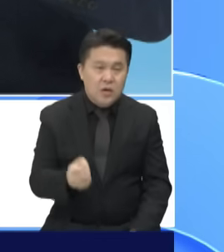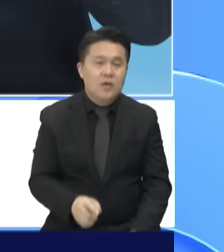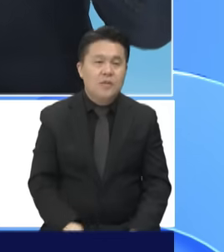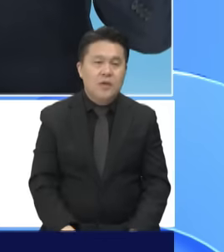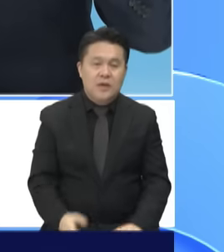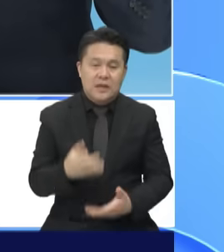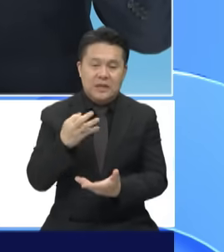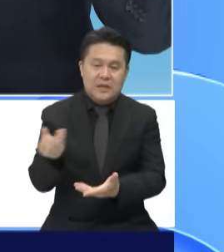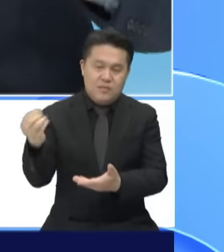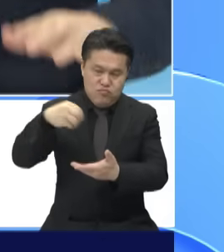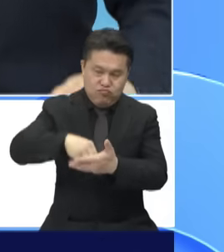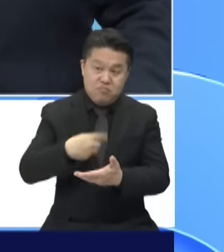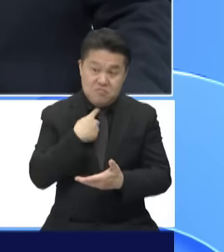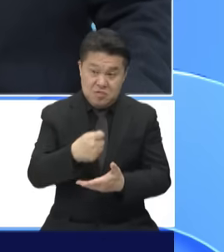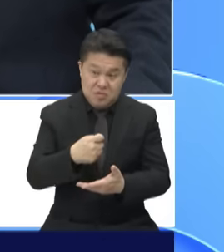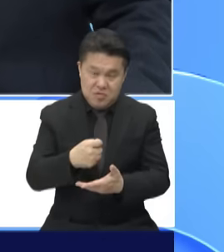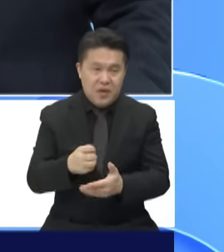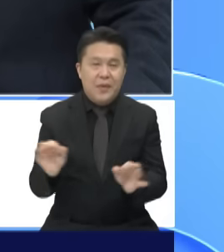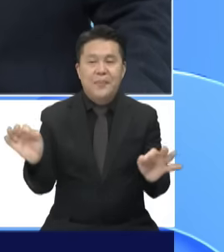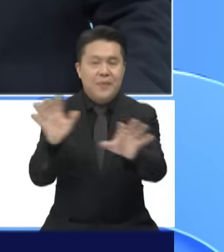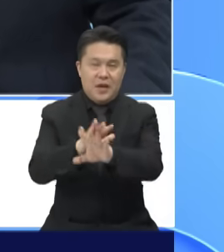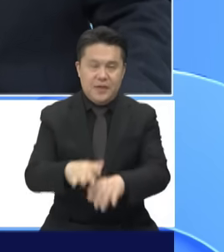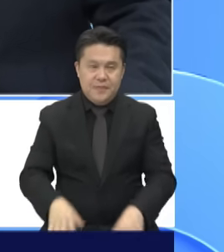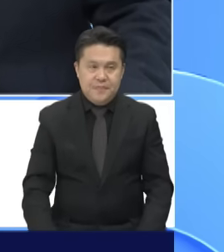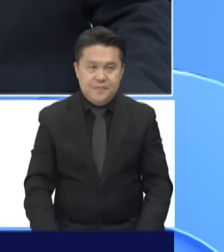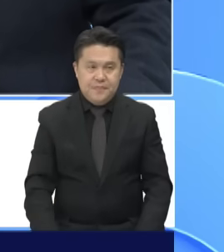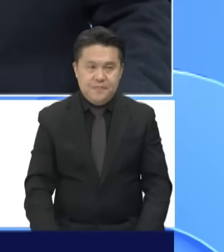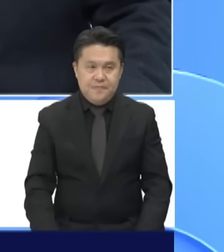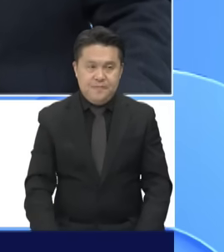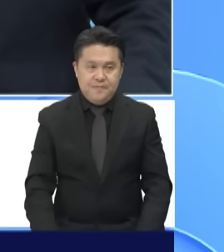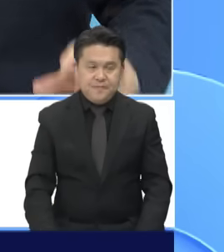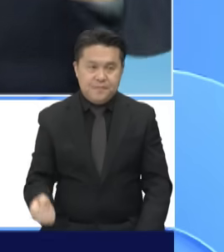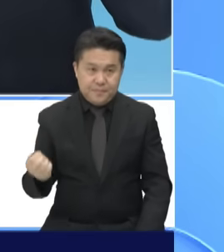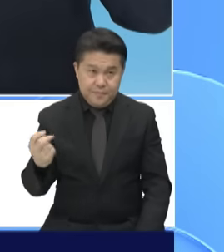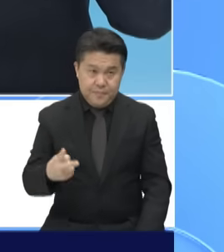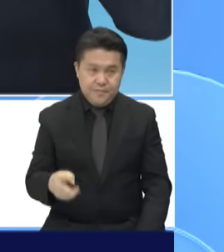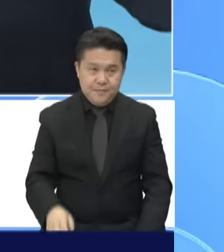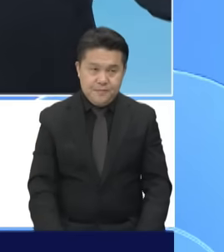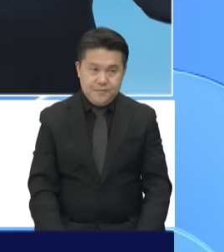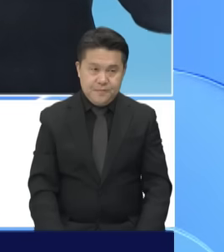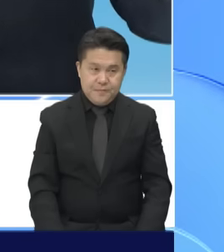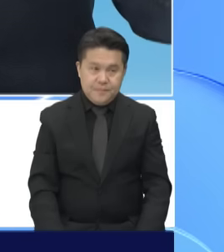가액을 재산으로 편입됐던 것을 아예 폐지를 한다는 것이고요.